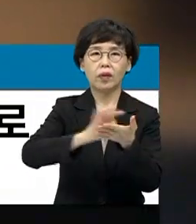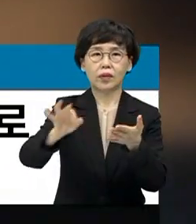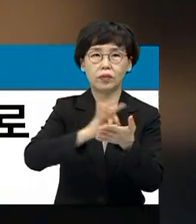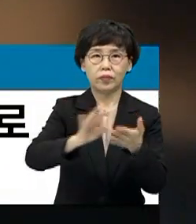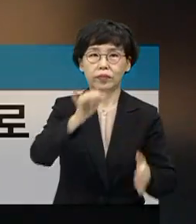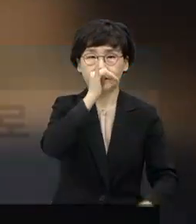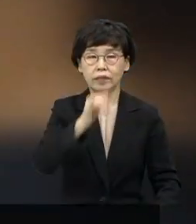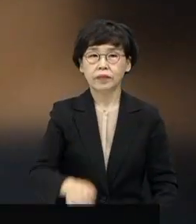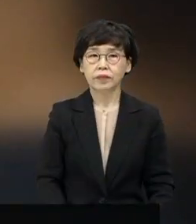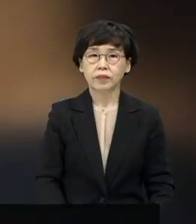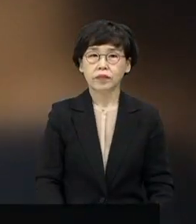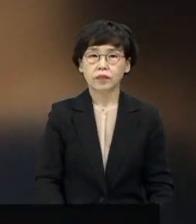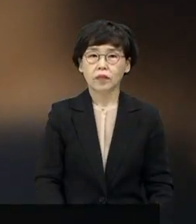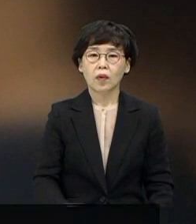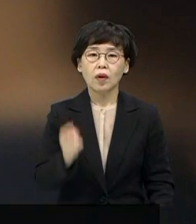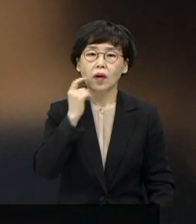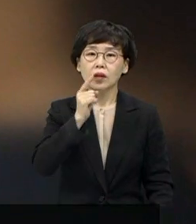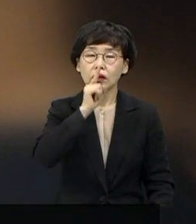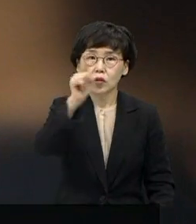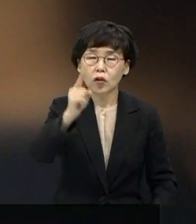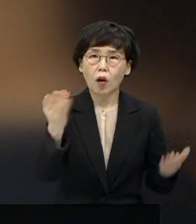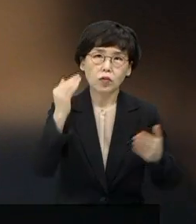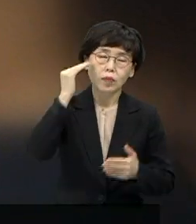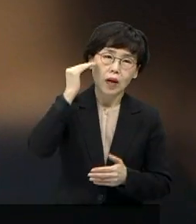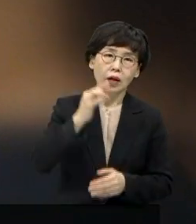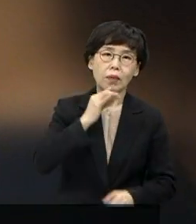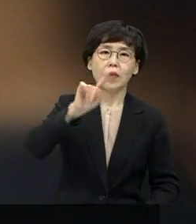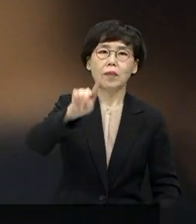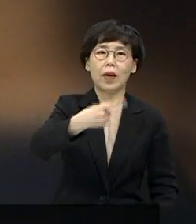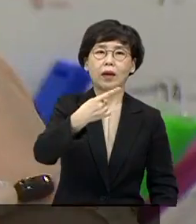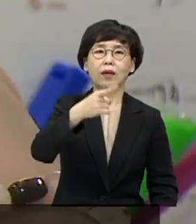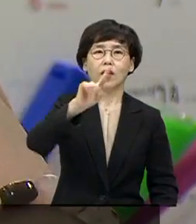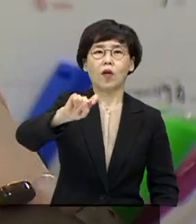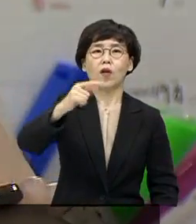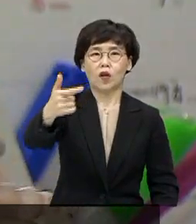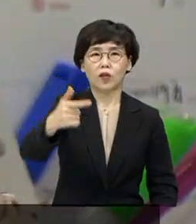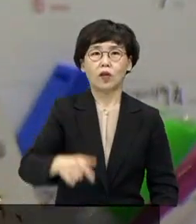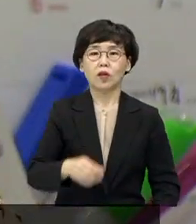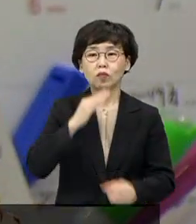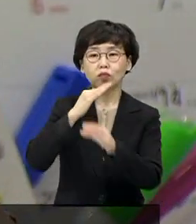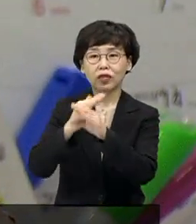(기자) 무고와 업무방해 사례만 116건. 북한의 김여정을 상대로 한 고소도